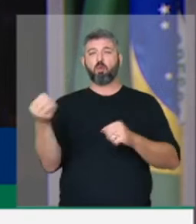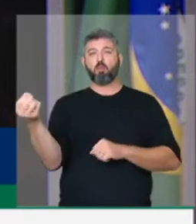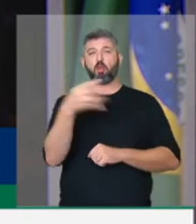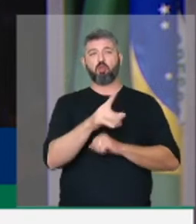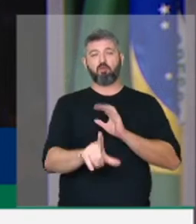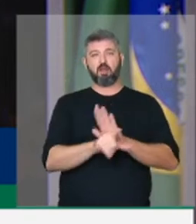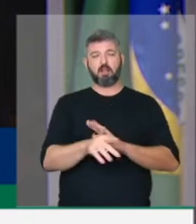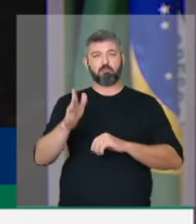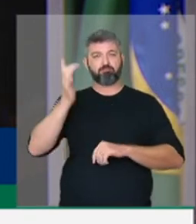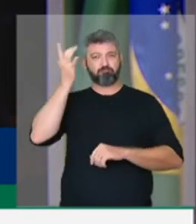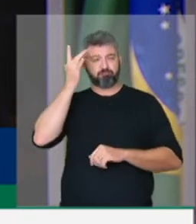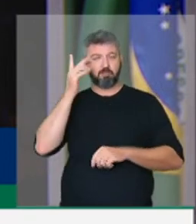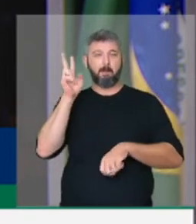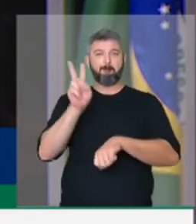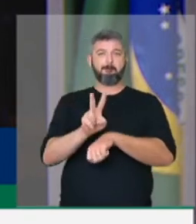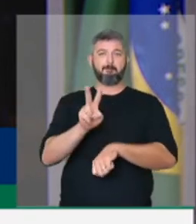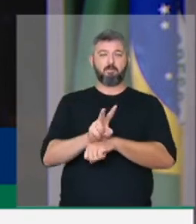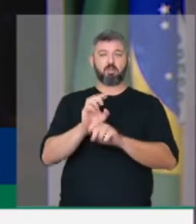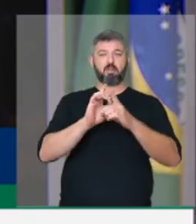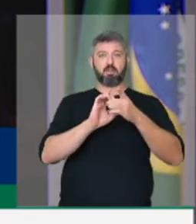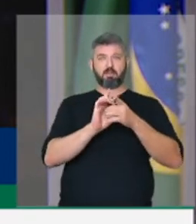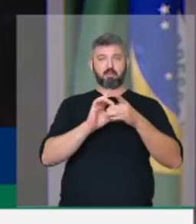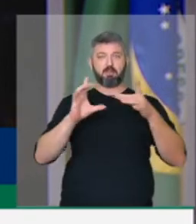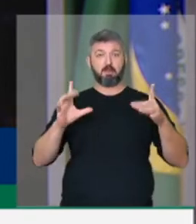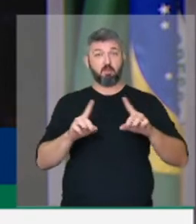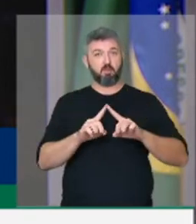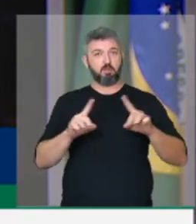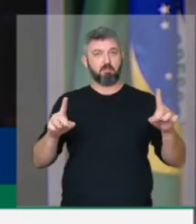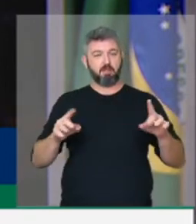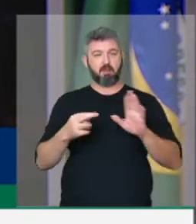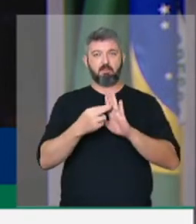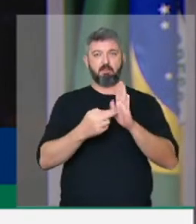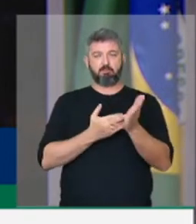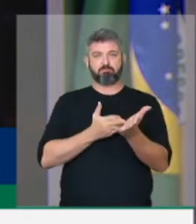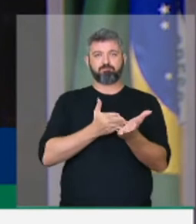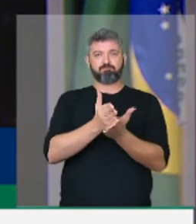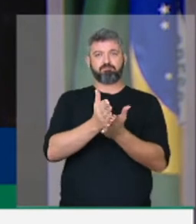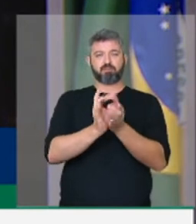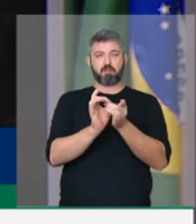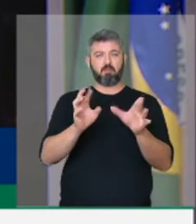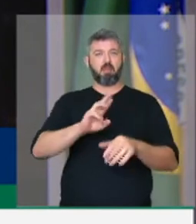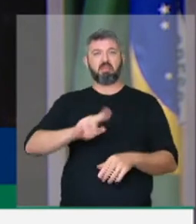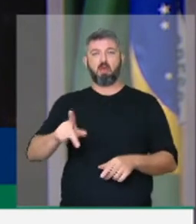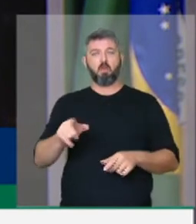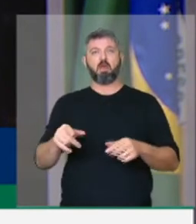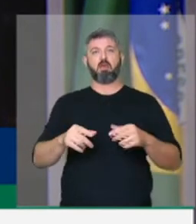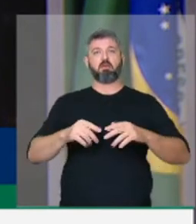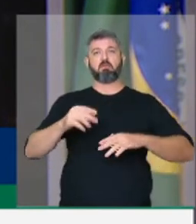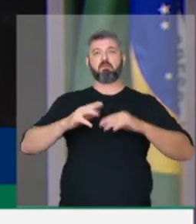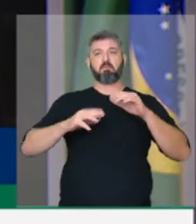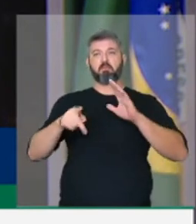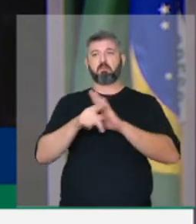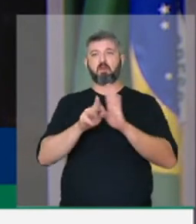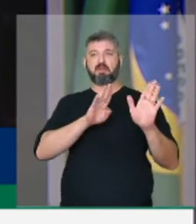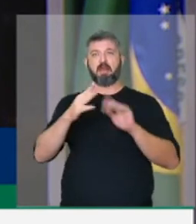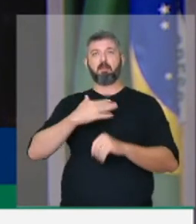LEGISLAÇÃO QUE PROTEJA A NOSSA DEMOCRACIA MAS COM O PRINCÍPIO DEMOCRÁTICO, E NÃO COM O ARCABOUÇO